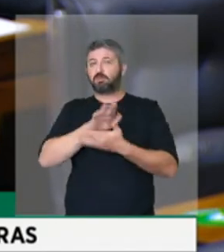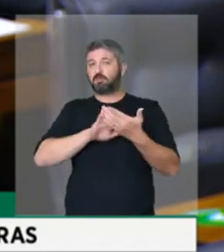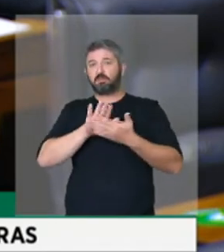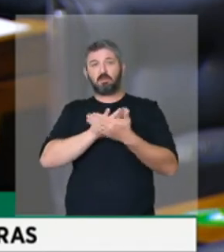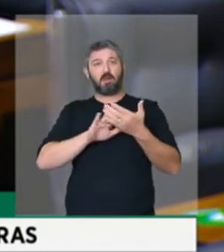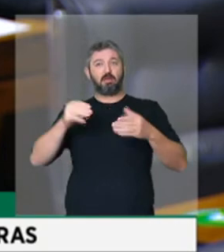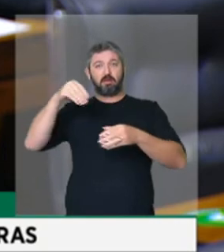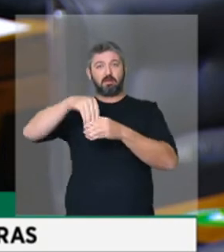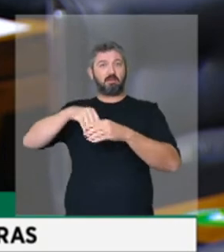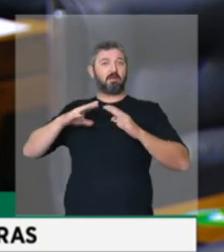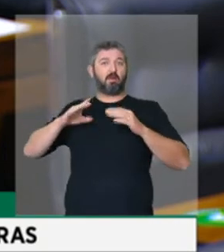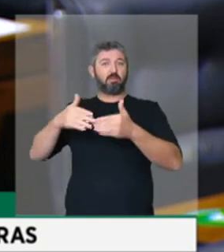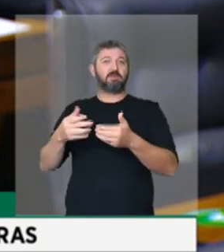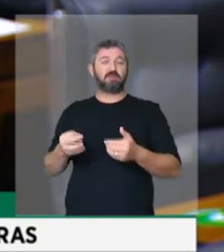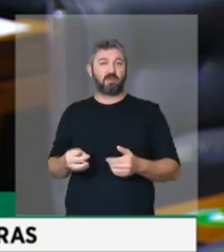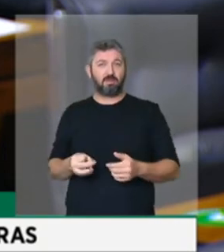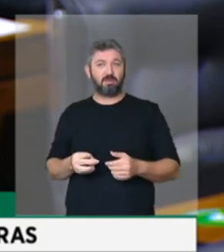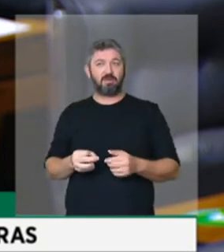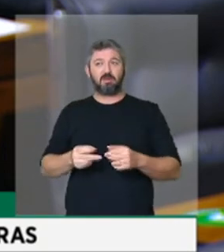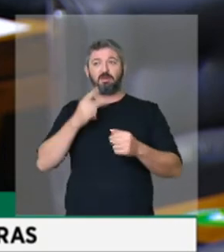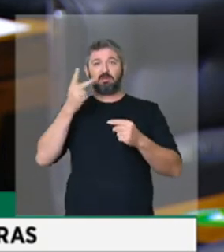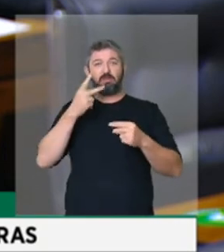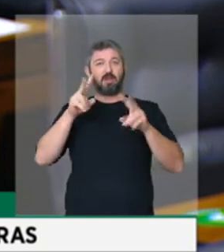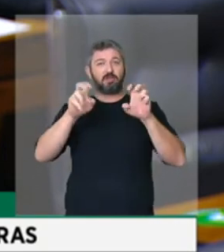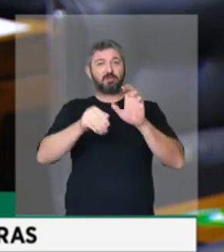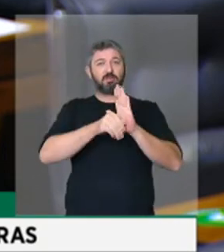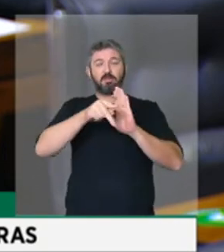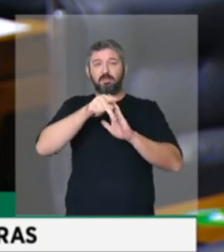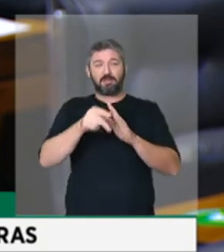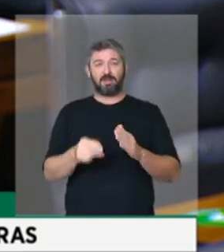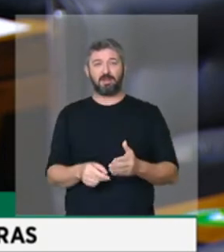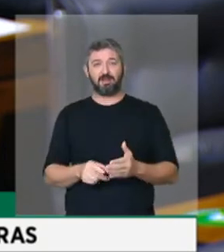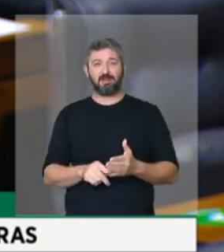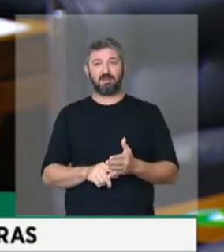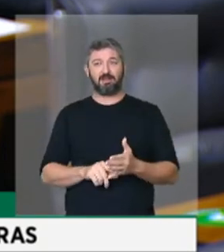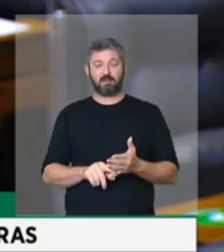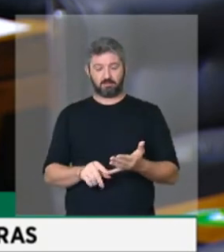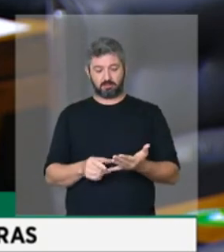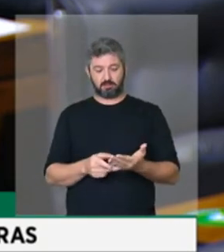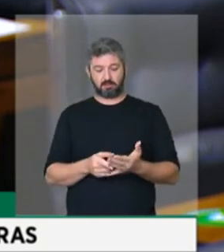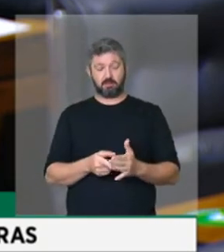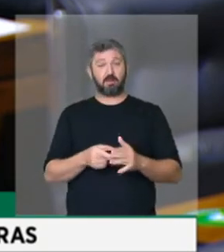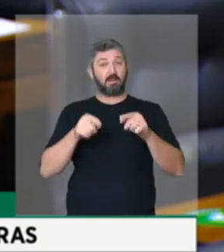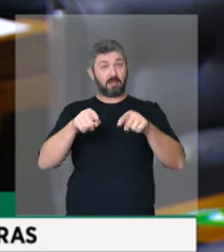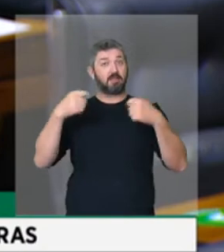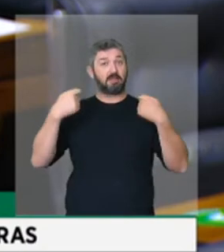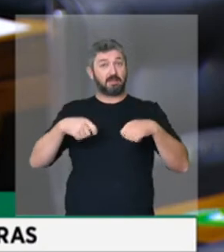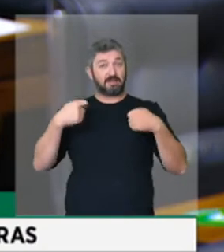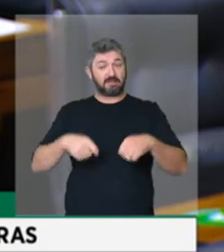E DEPUTADAS, NÓS PRECISAMOS ADIAR ESSA DISCUSSÃO PORQUE... ESSE PROJETO, EM PRIMEIRO LUGAR, NÃO FOI